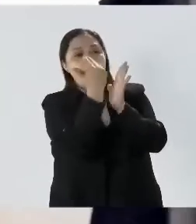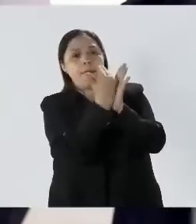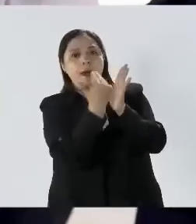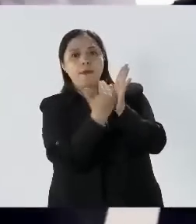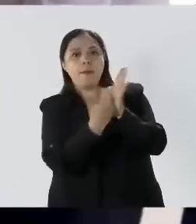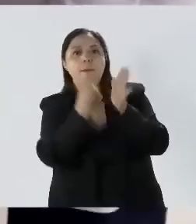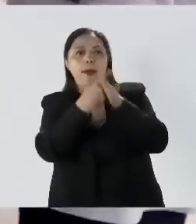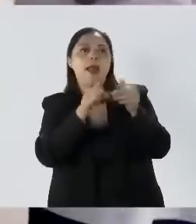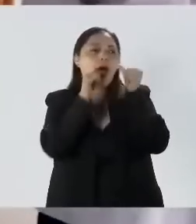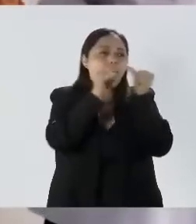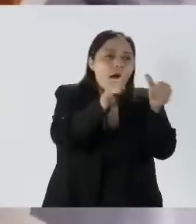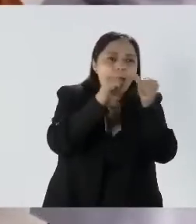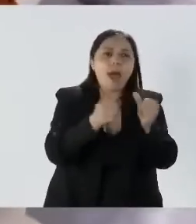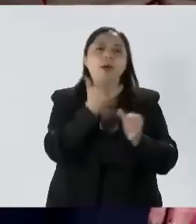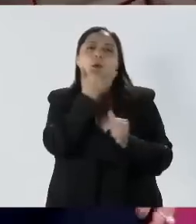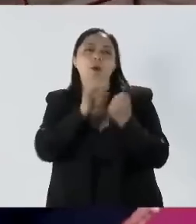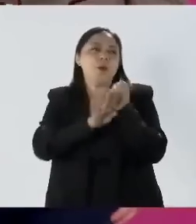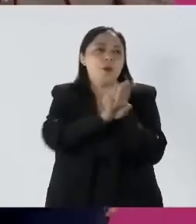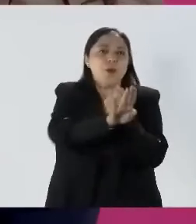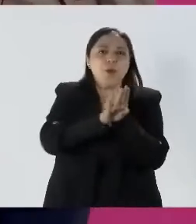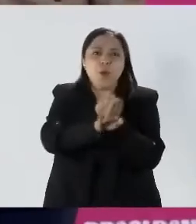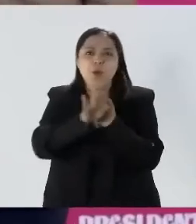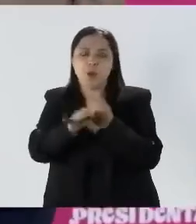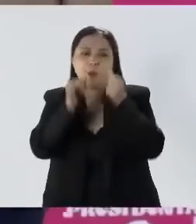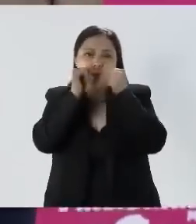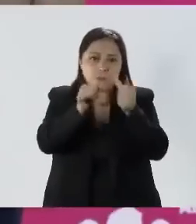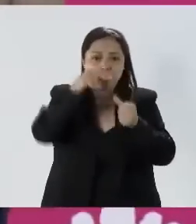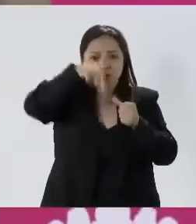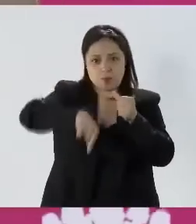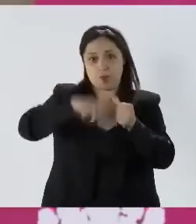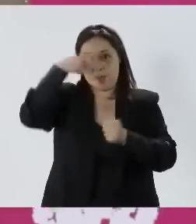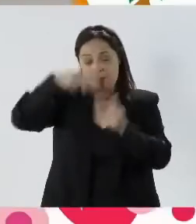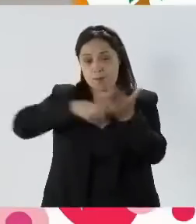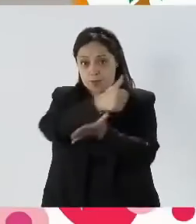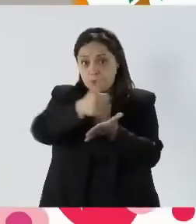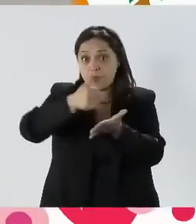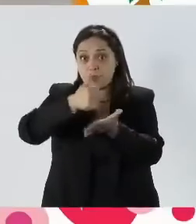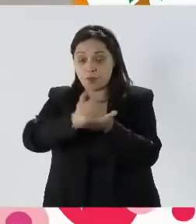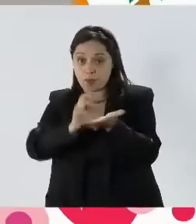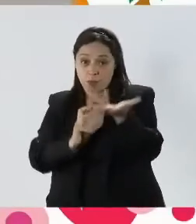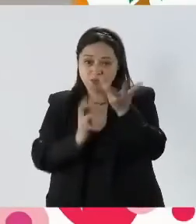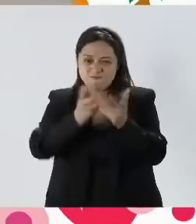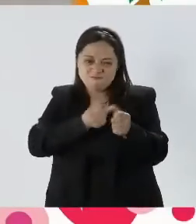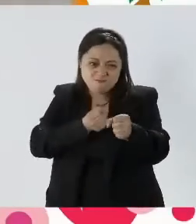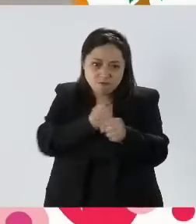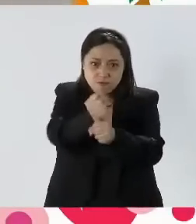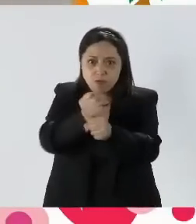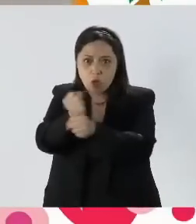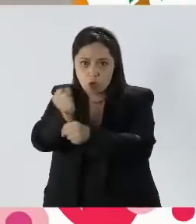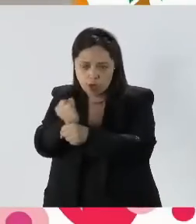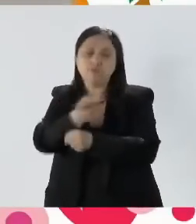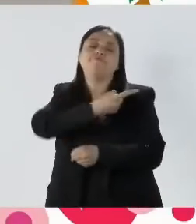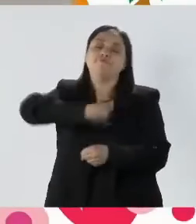violencia contra las mujeres en la Ciudad de México estaremos trabajando en ello dentro de